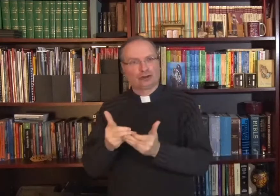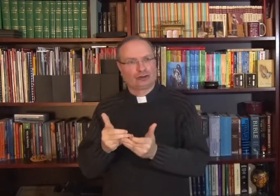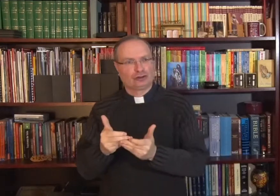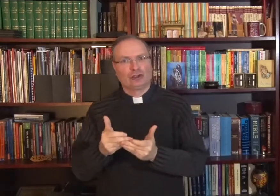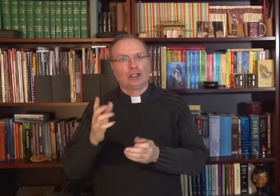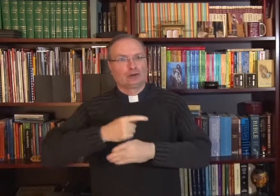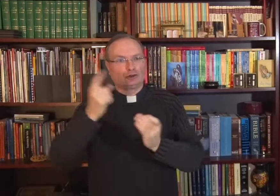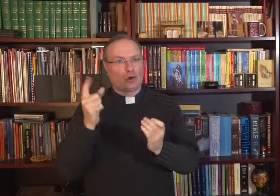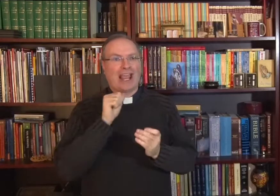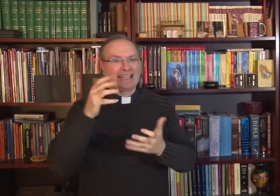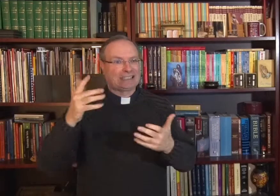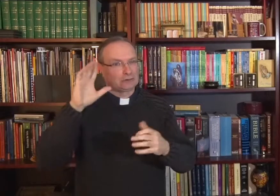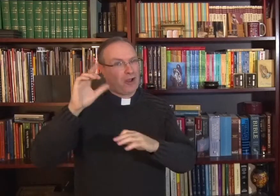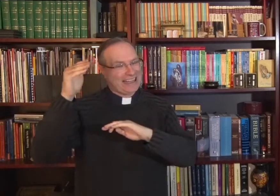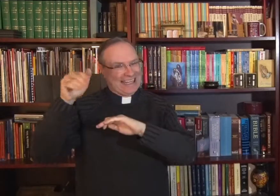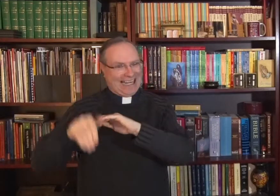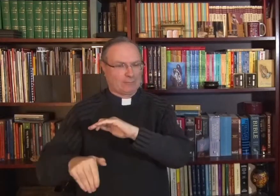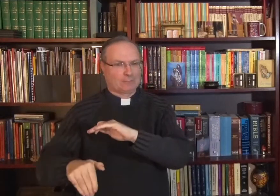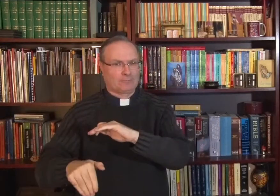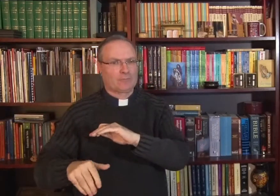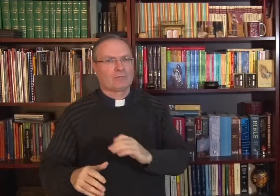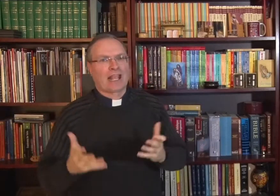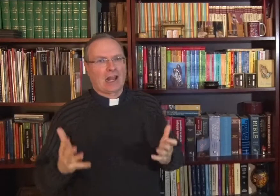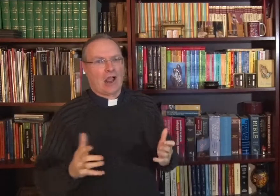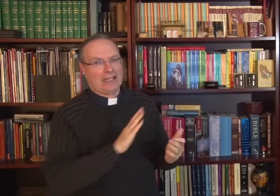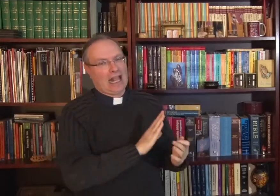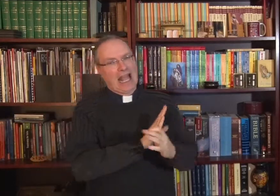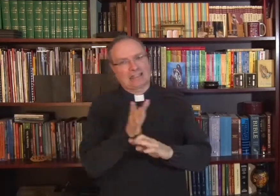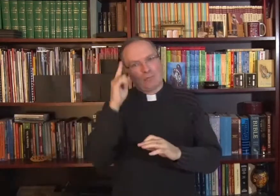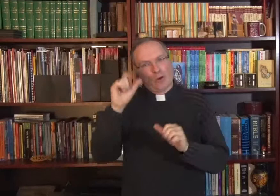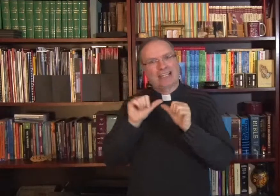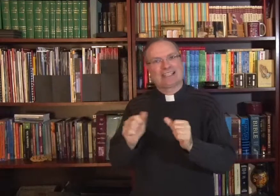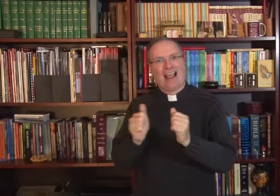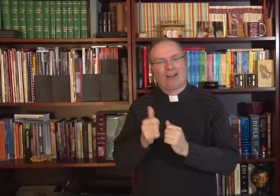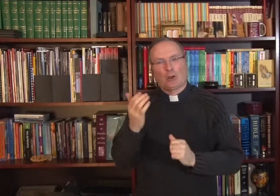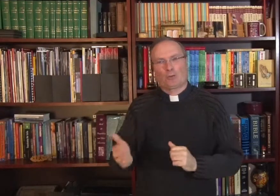le jour est [déjà] sur son déclin.» Alors il entra pour rester avec eux.